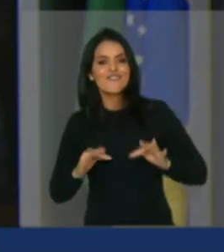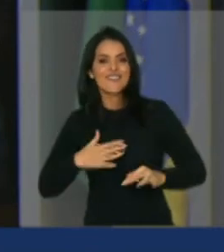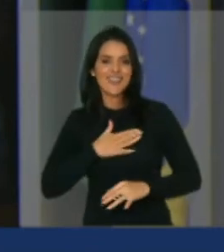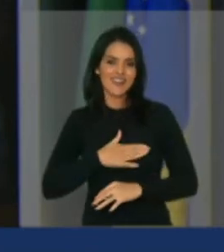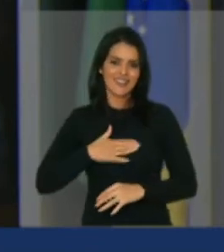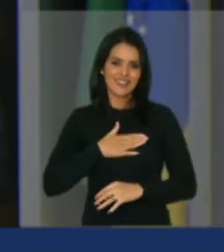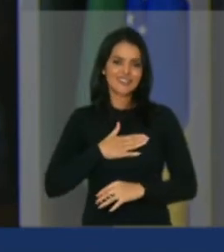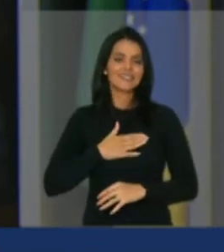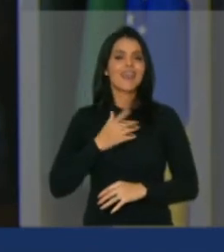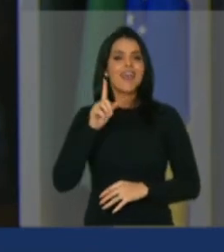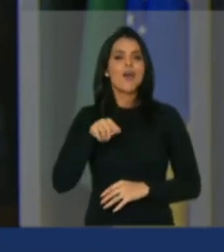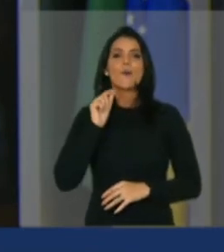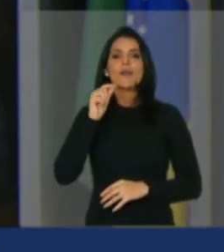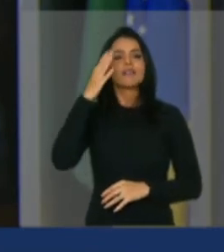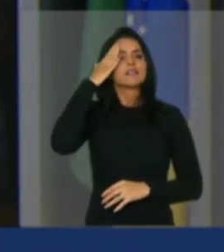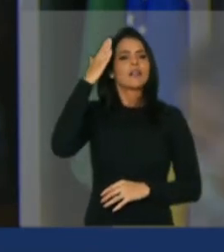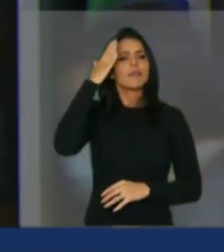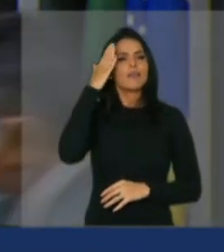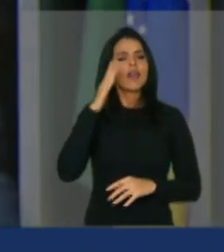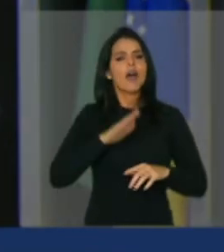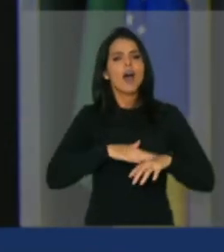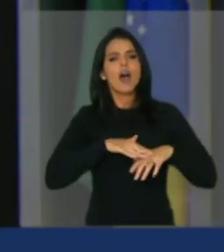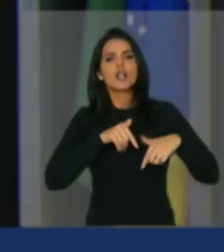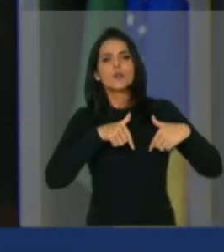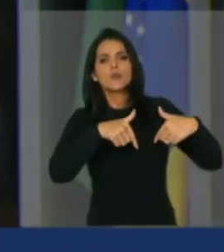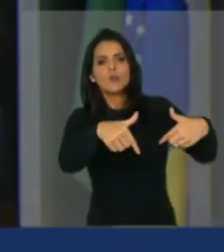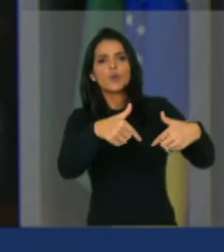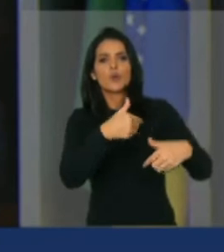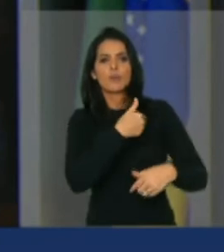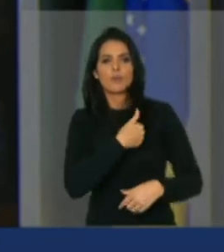É SABER DA ATUAÇÃO QUE A GLORIOSA POLÍCIA FEDERAL, TEM TIDO EM NOSSO PAÍS, PRESIDENTE, EU NOS ÚLTIMOS